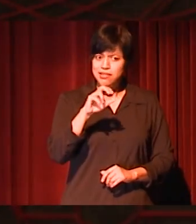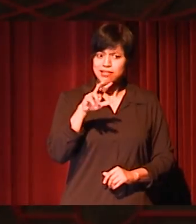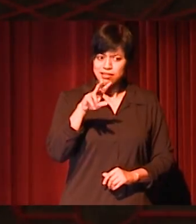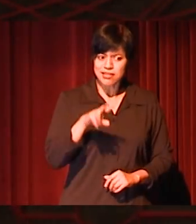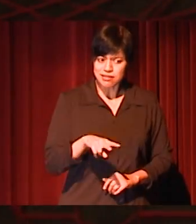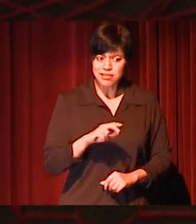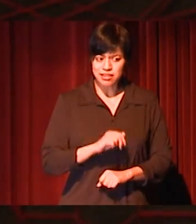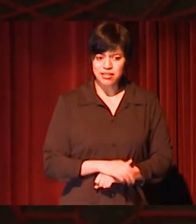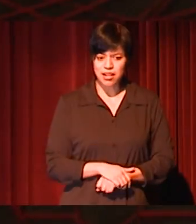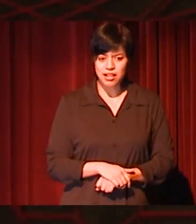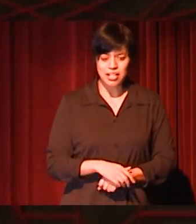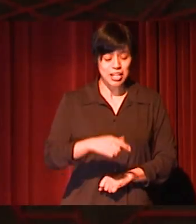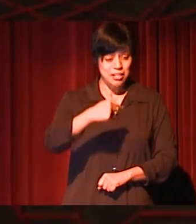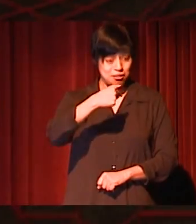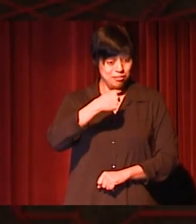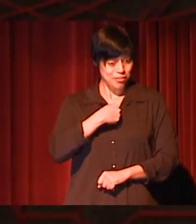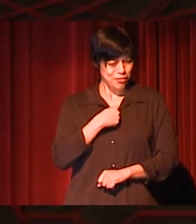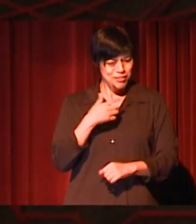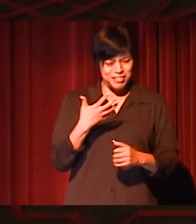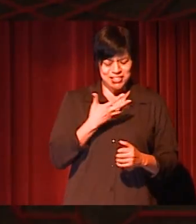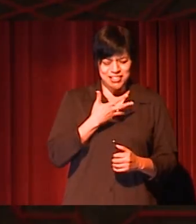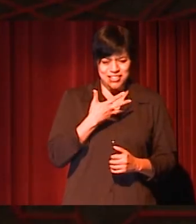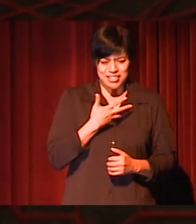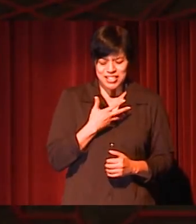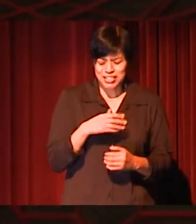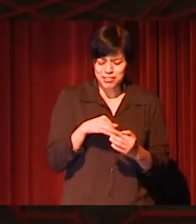La verdad es que no tenía absolutamente nada de qué quejarme